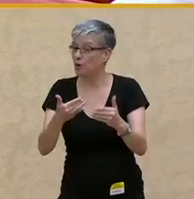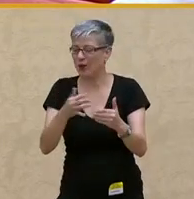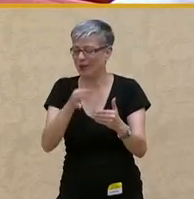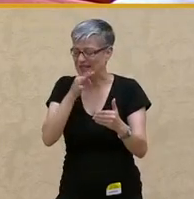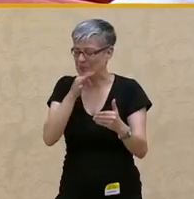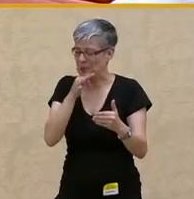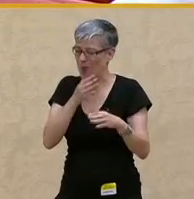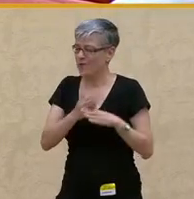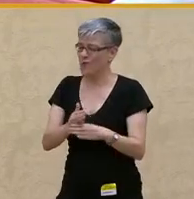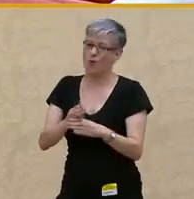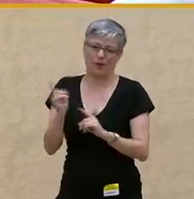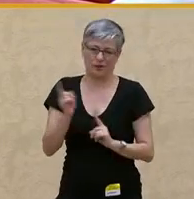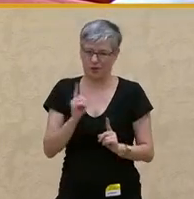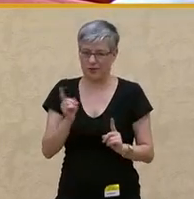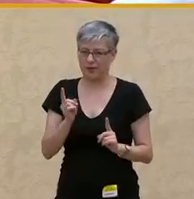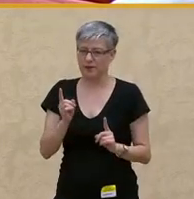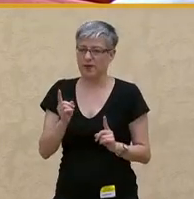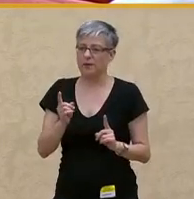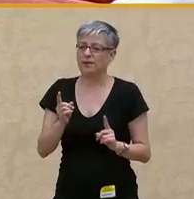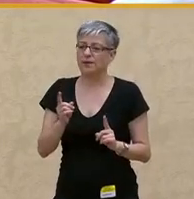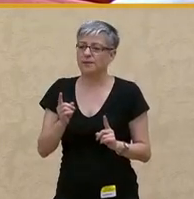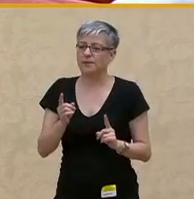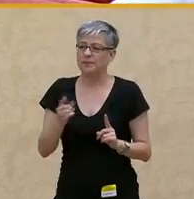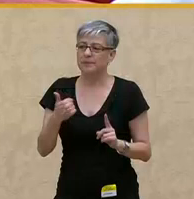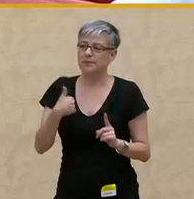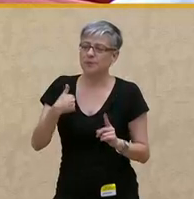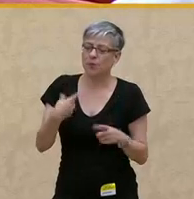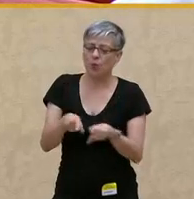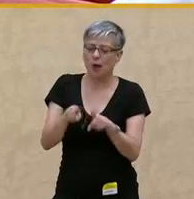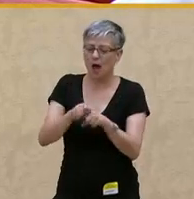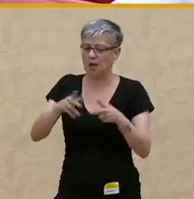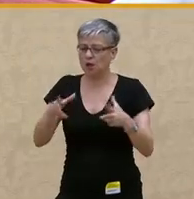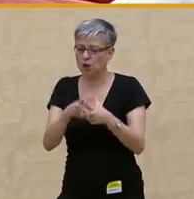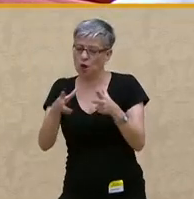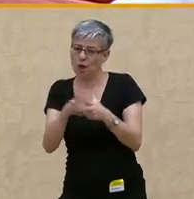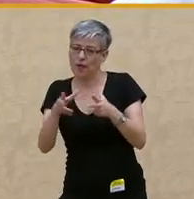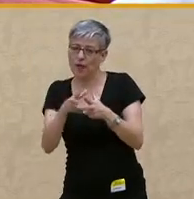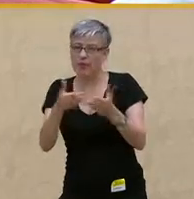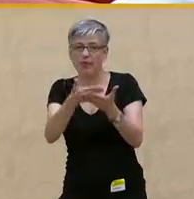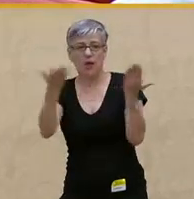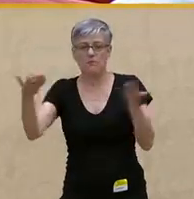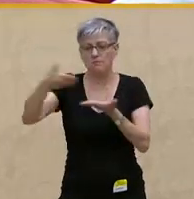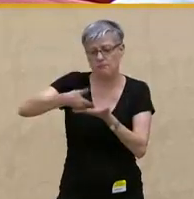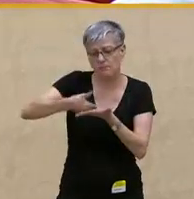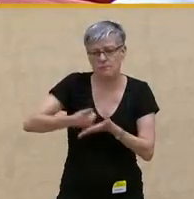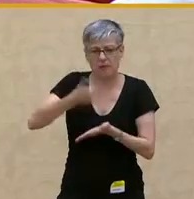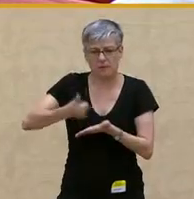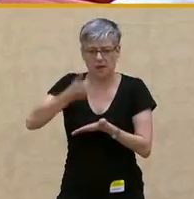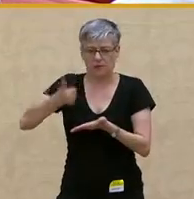suficiente para dar respuesta a una sociedad que nos pide más, y sobre todo a los políticos.